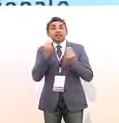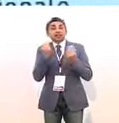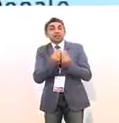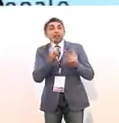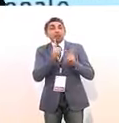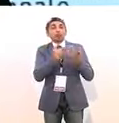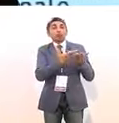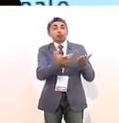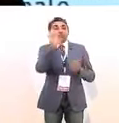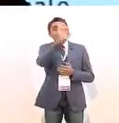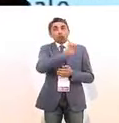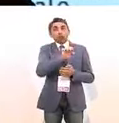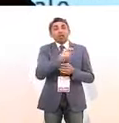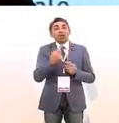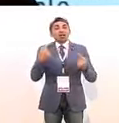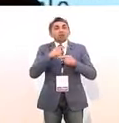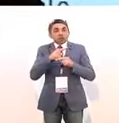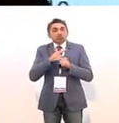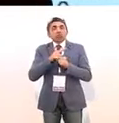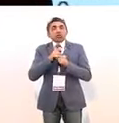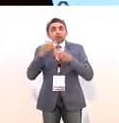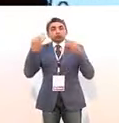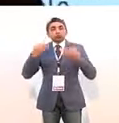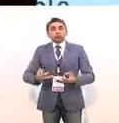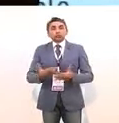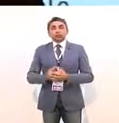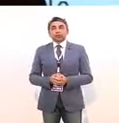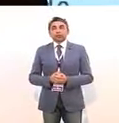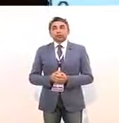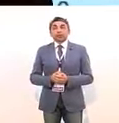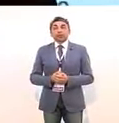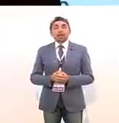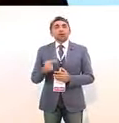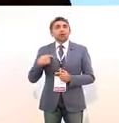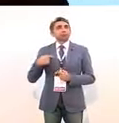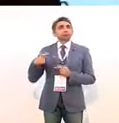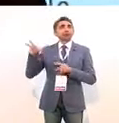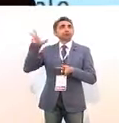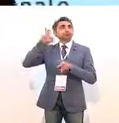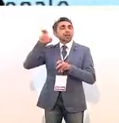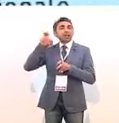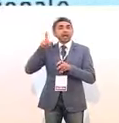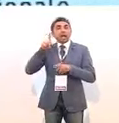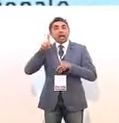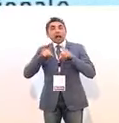Eppure è così, oggi. Allora quando sento dire che certe prese di posizione nostre sono